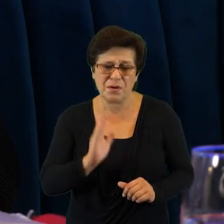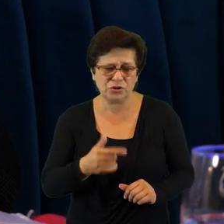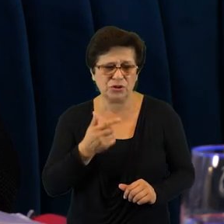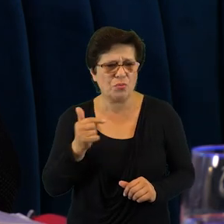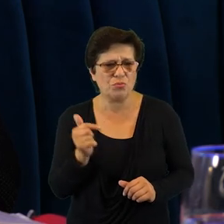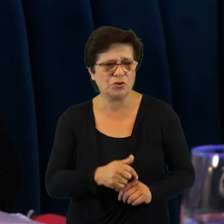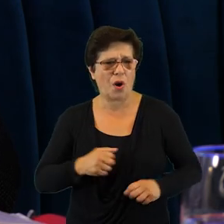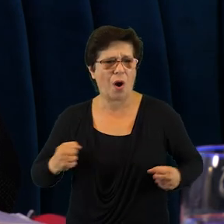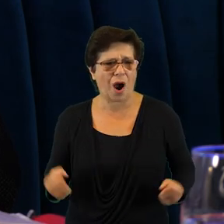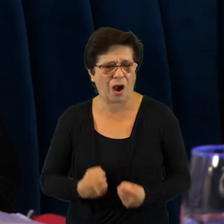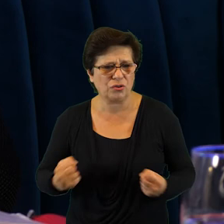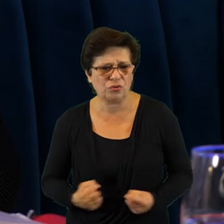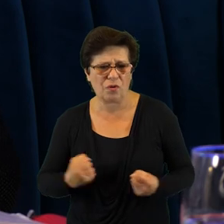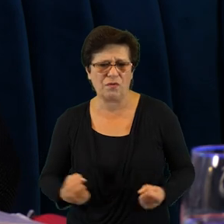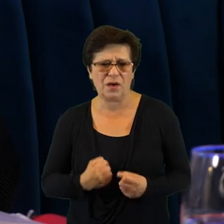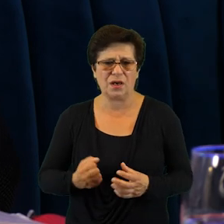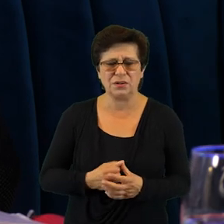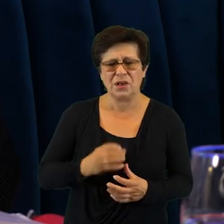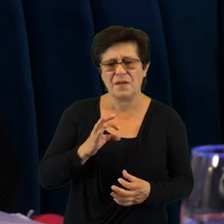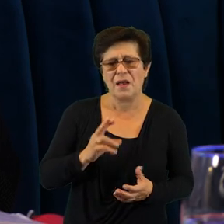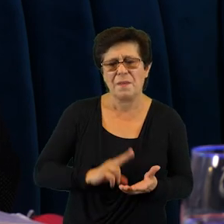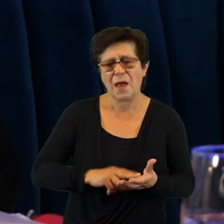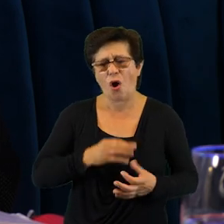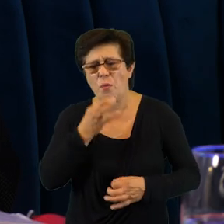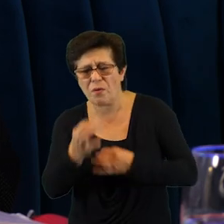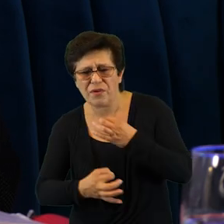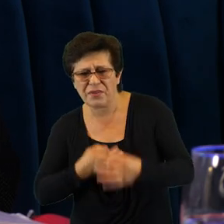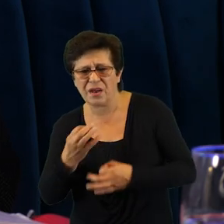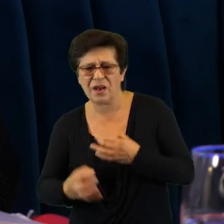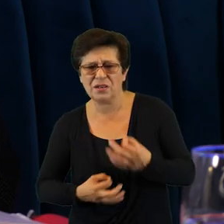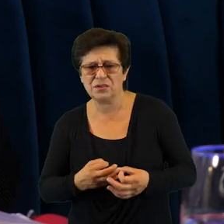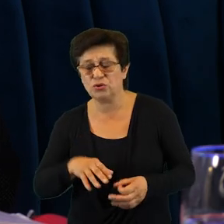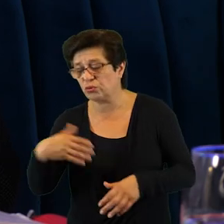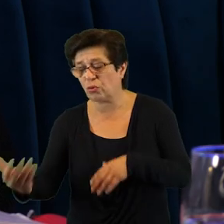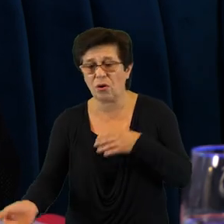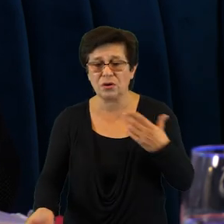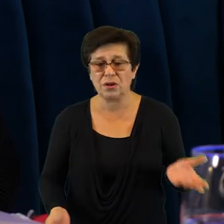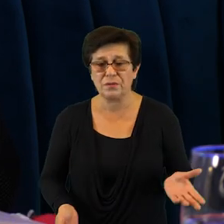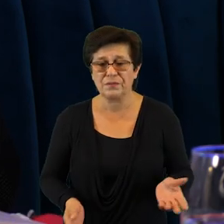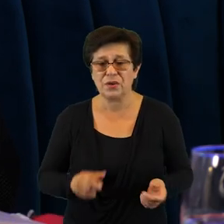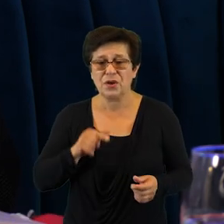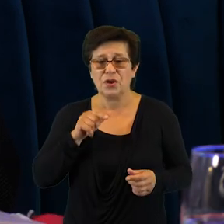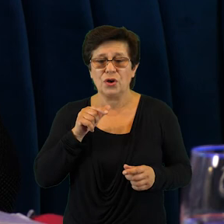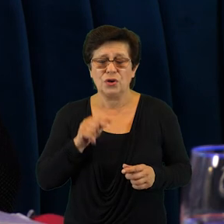że nie będzie narażony na opowiadanie się po którejś ze stron. Oczywiście to wszystko jest mrzonka.